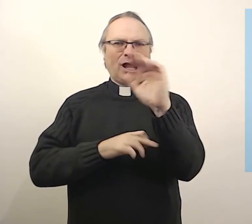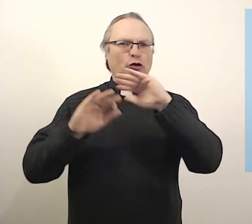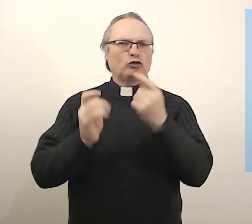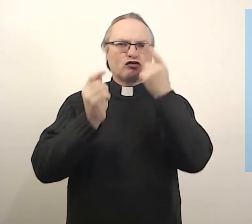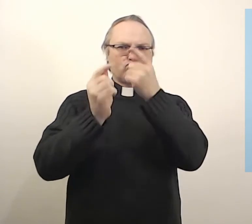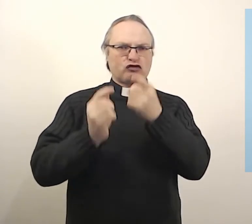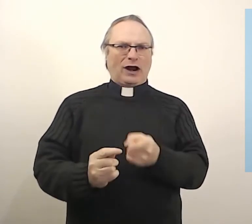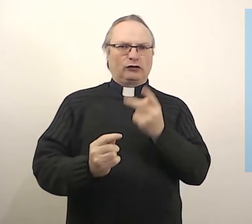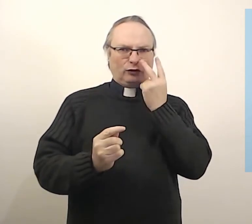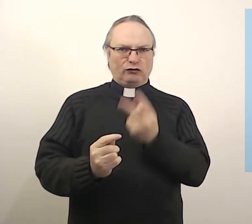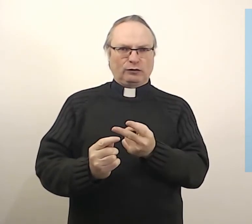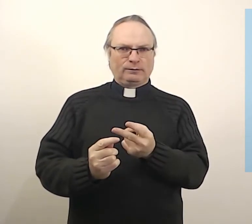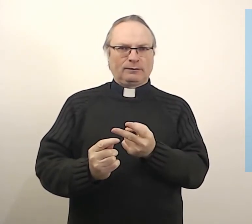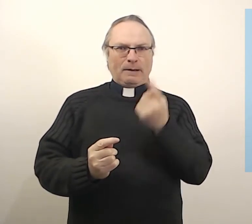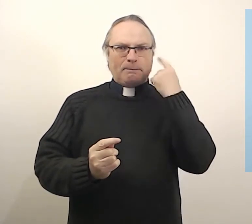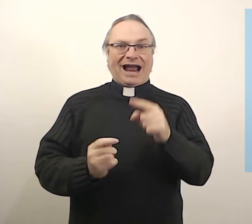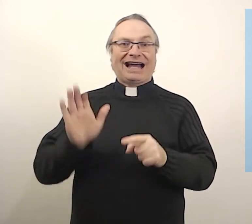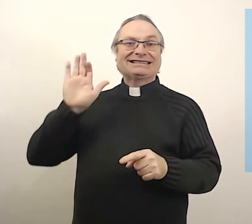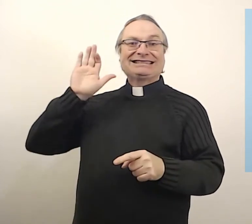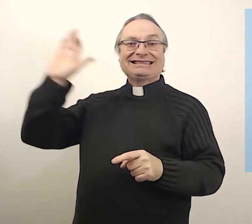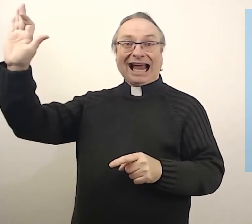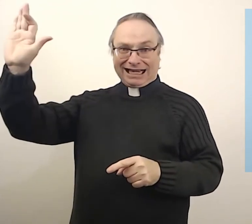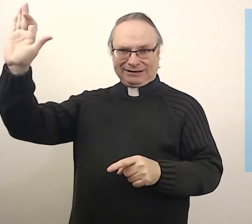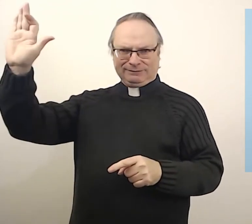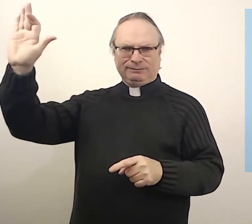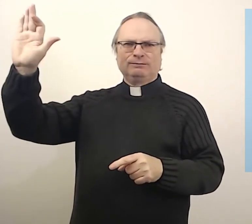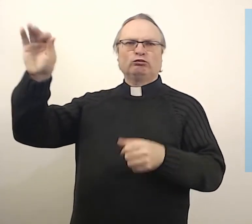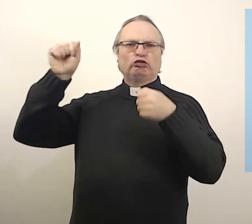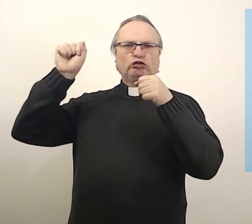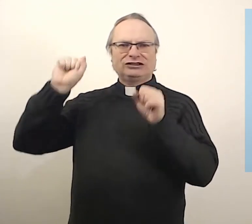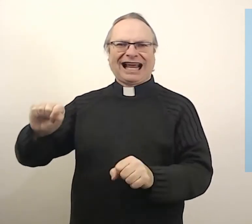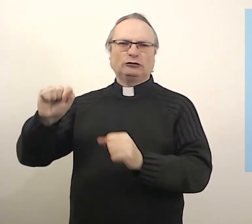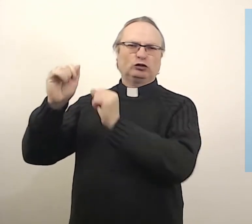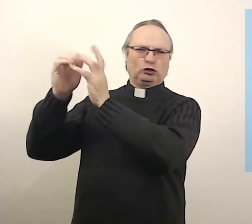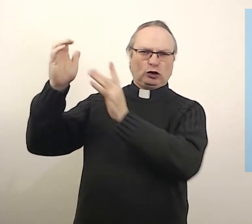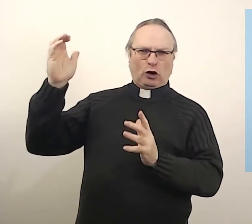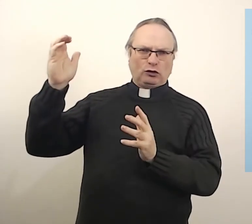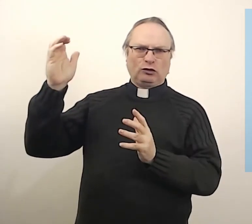à tout point de vue par sa puissance glorieuse